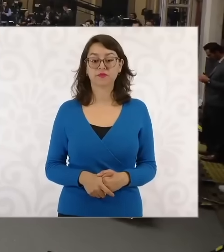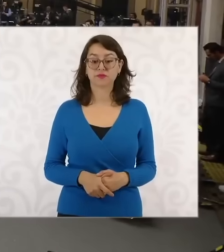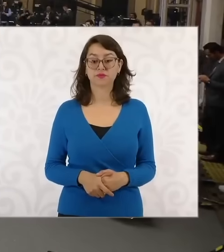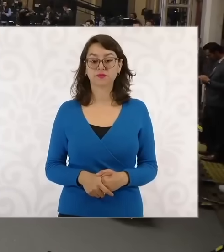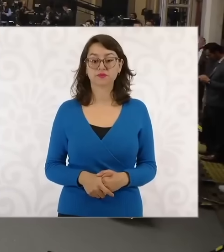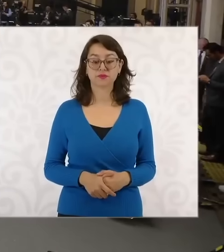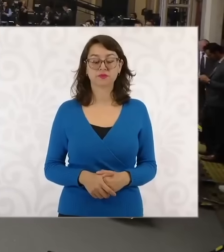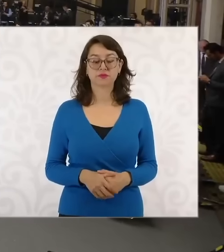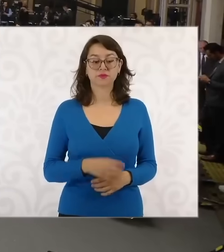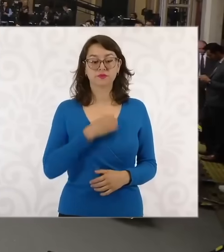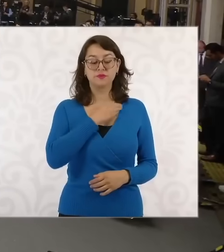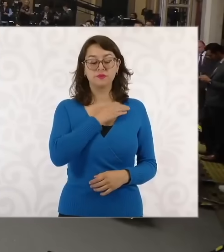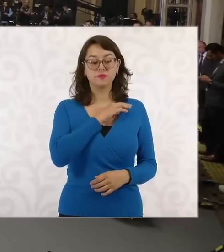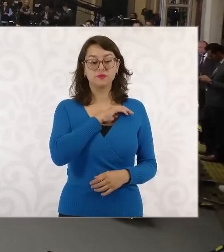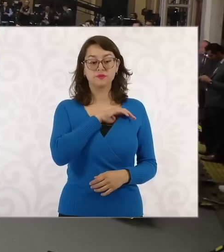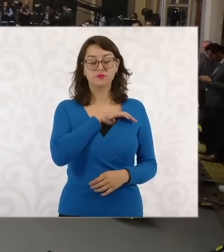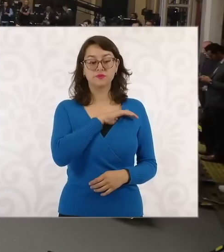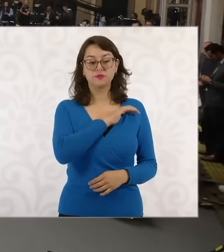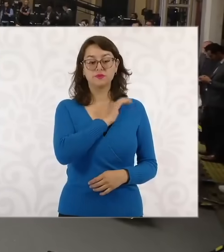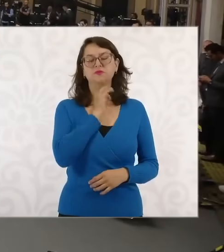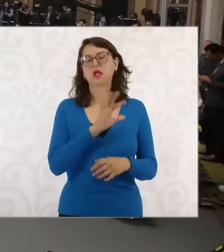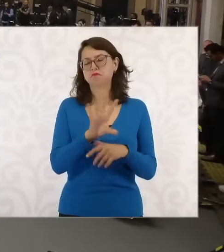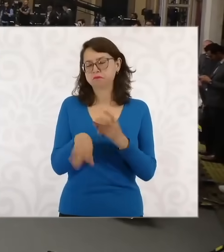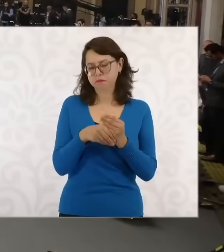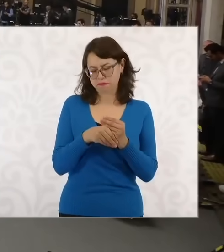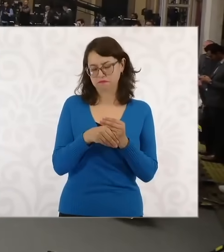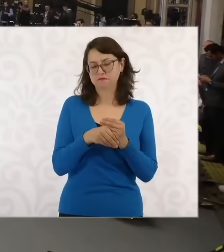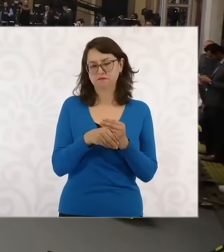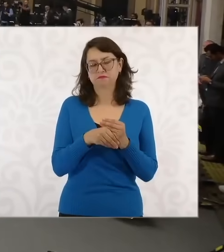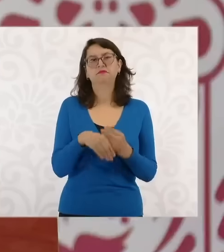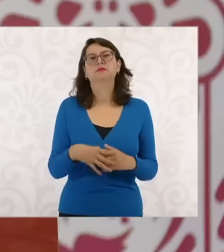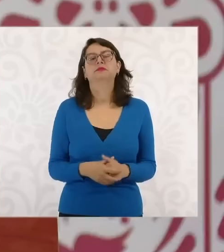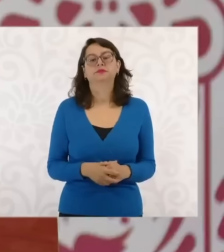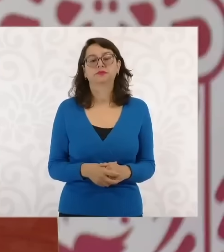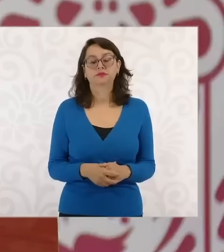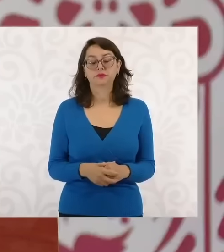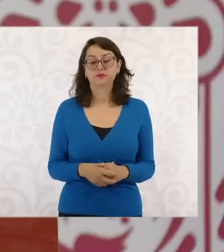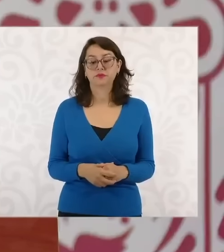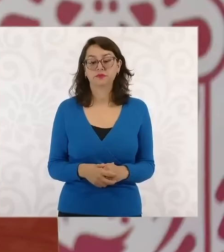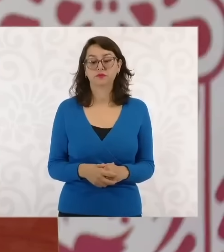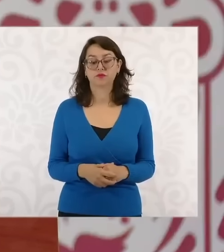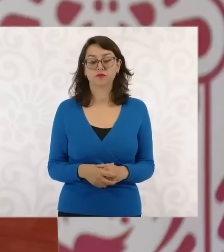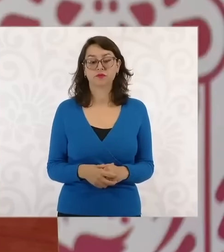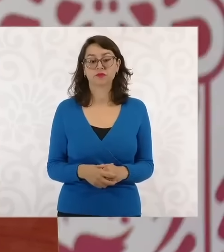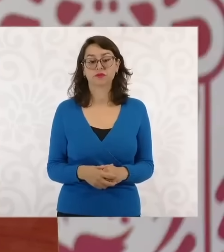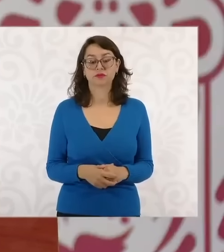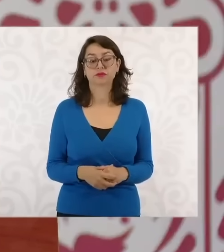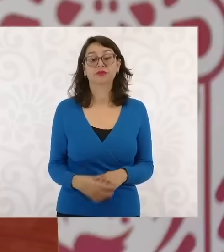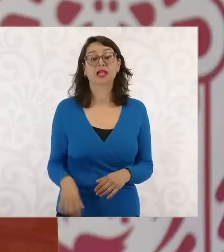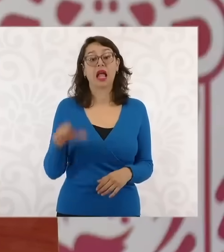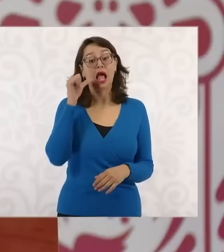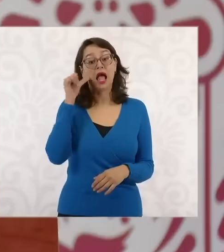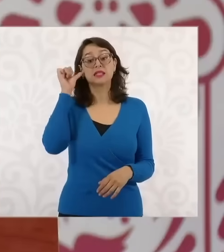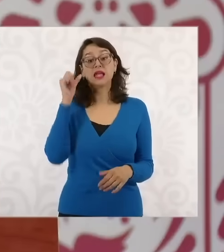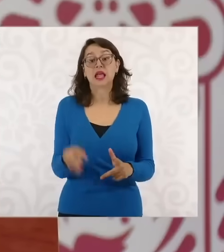Yo quisiera hacer un comentario más. El día de ayer se instaló el Registro Nacional de Cáncer